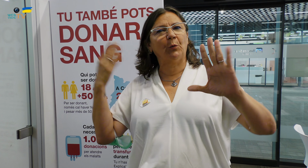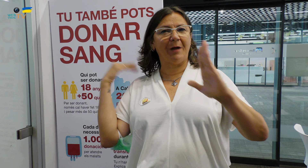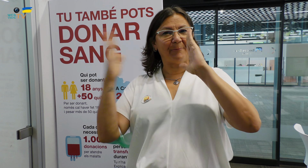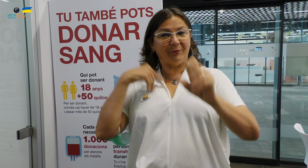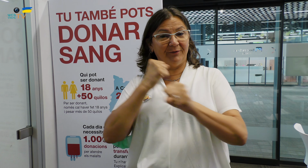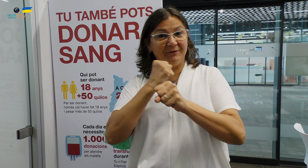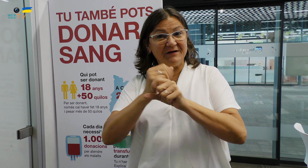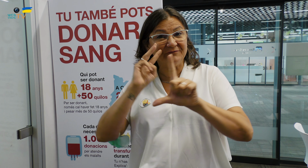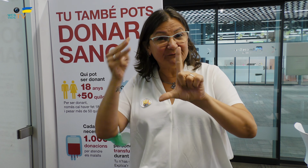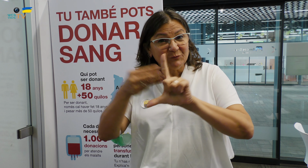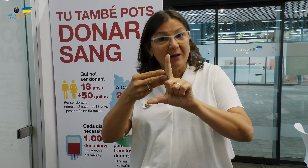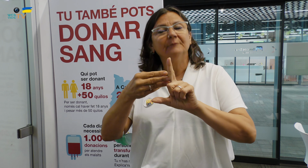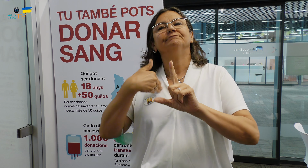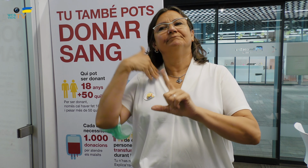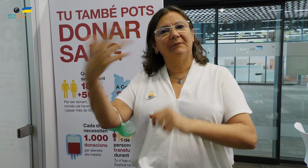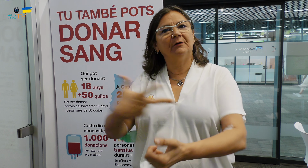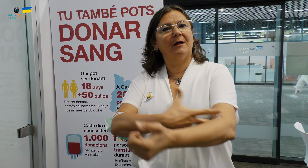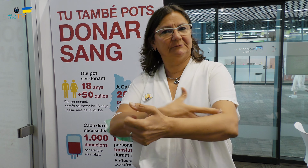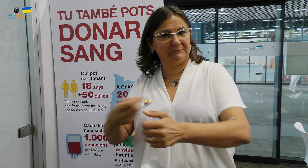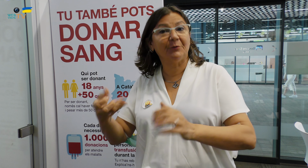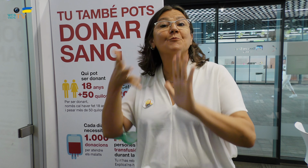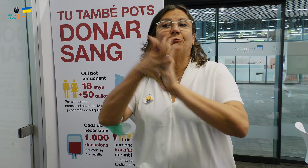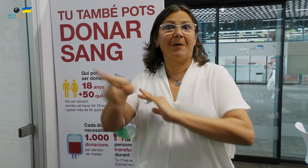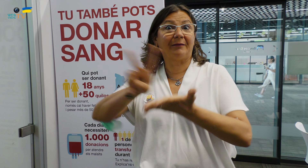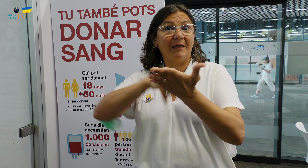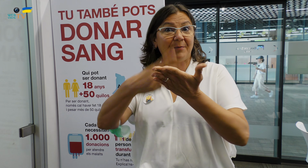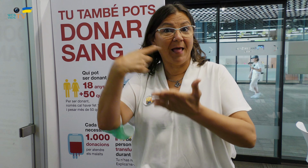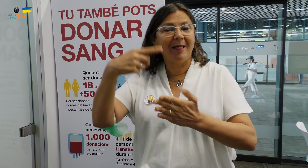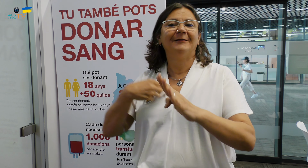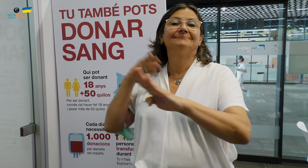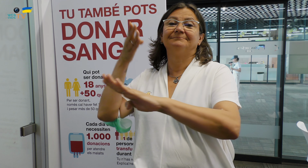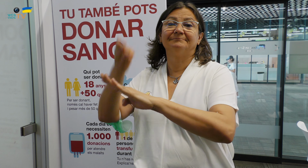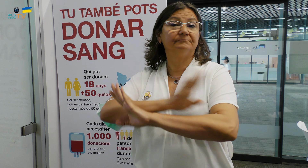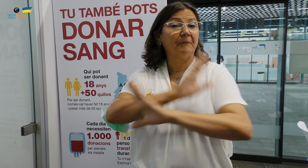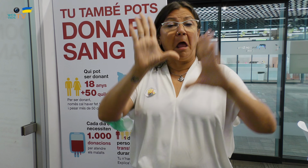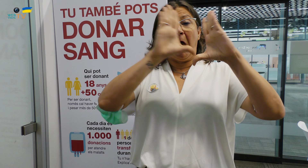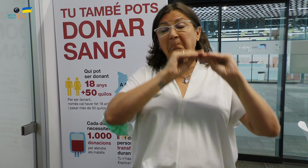En aquella època treballava a la Webvisual i vaig donar un dia que hi havia intèrpret també.